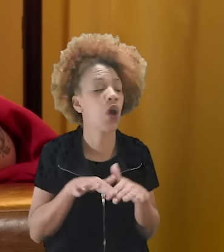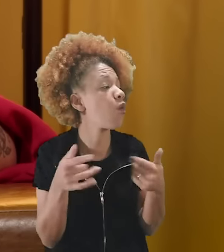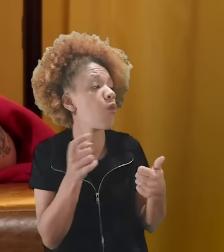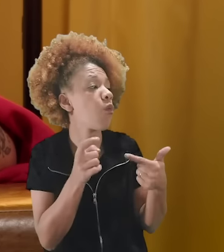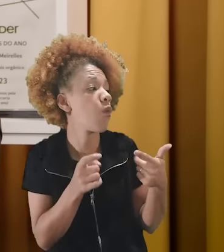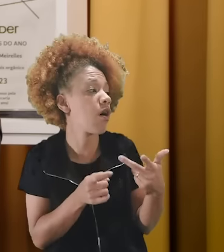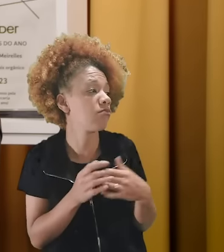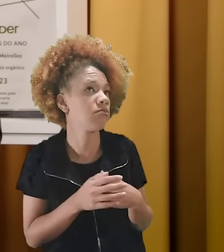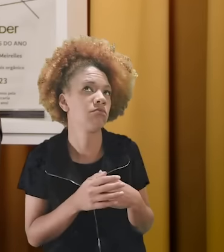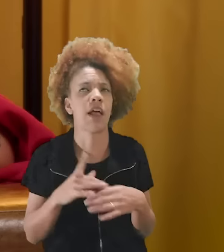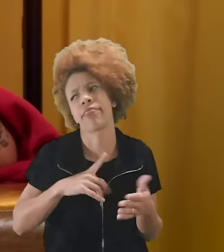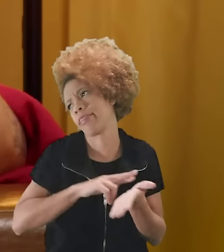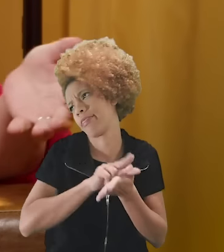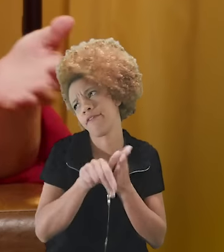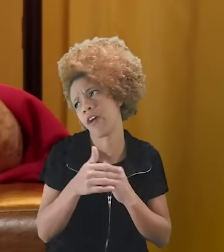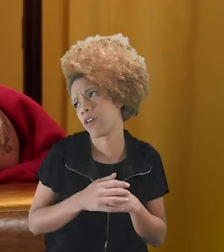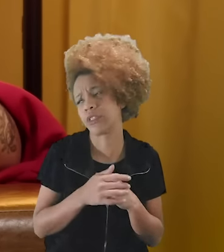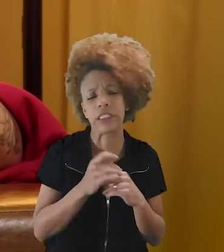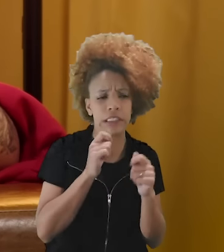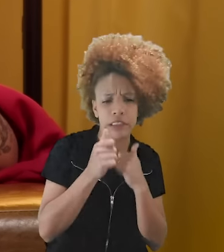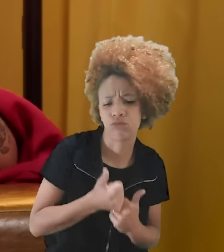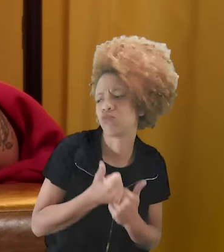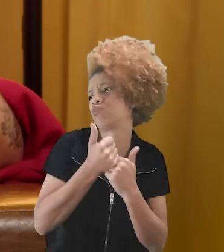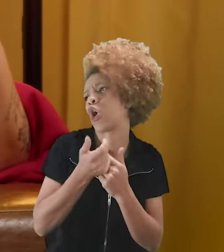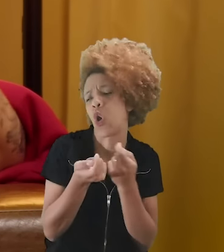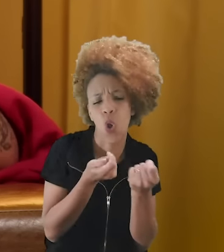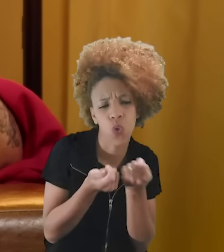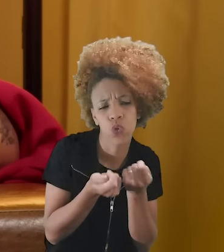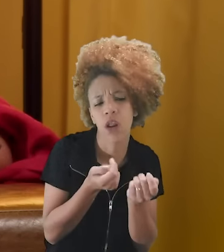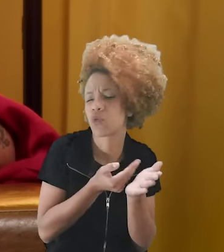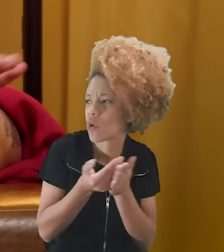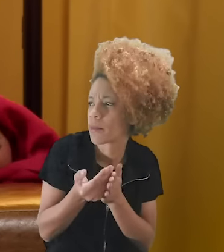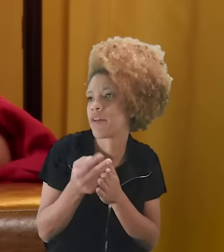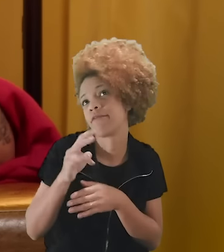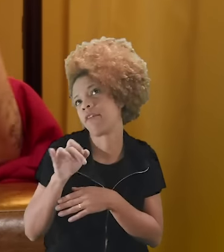quais são as funções Ah daí tem várias tem delista tem suporte tem controlador iniciador de valorant